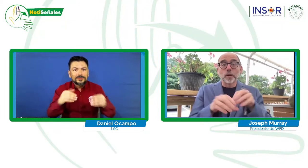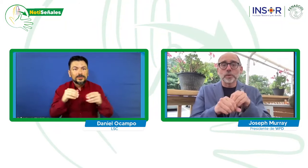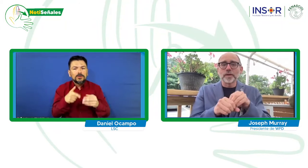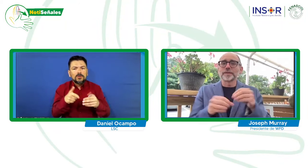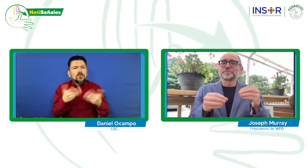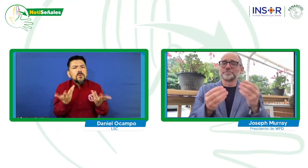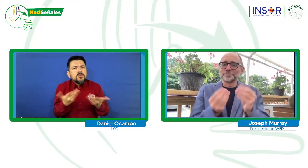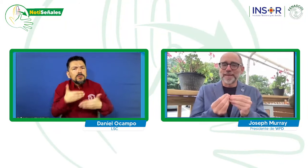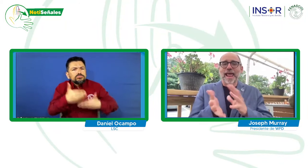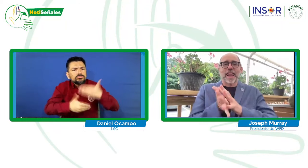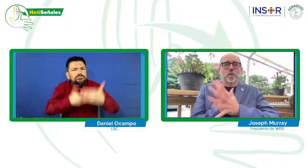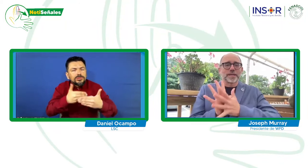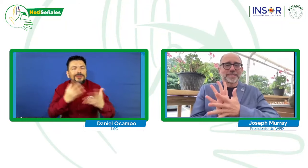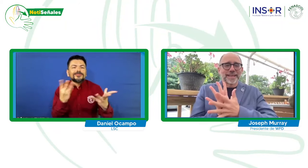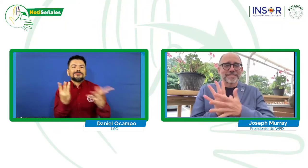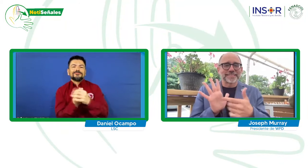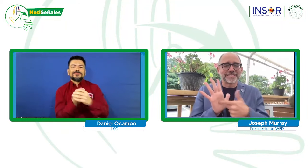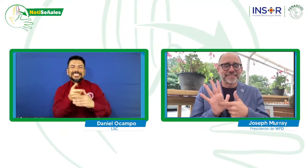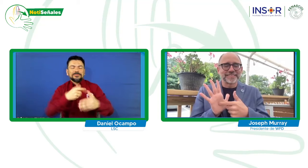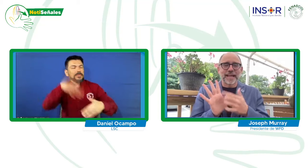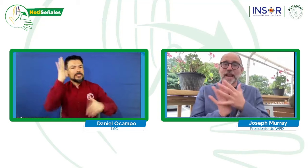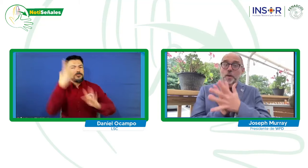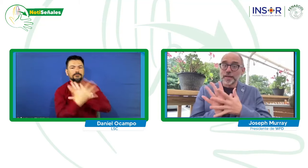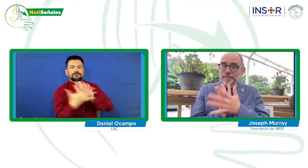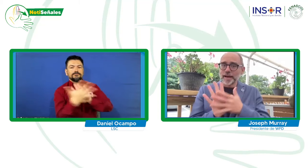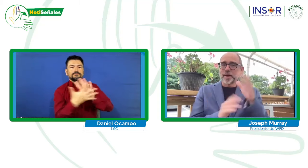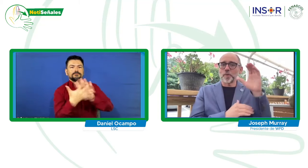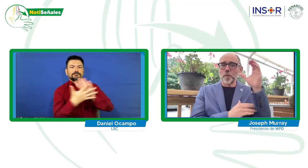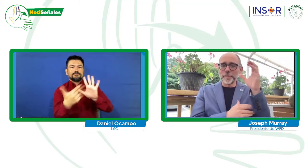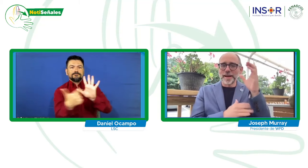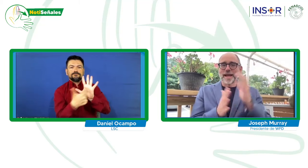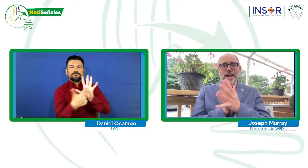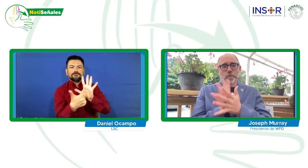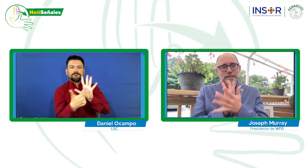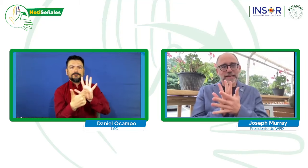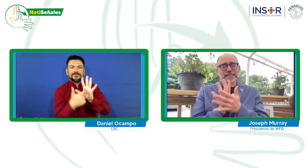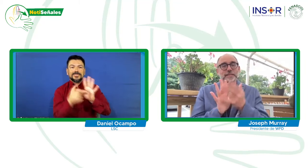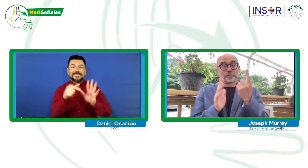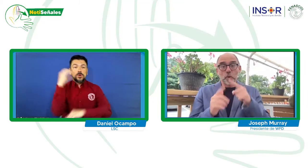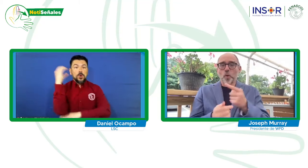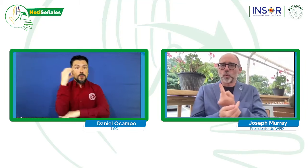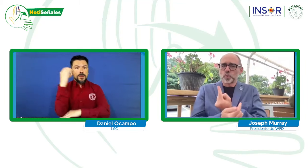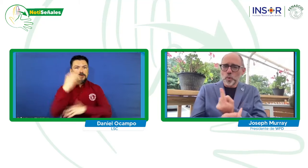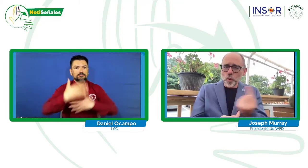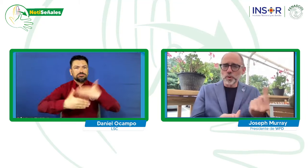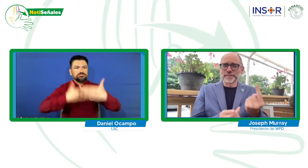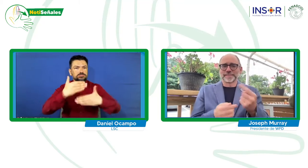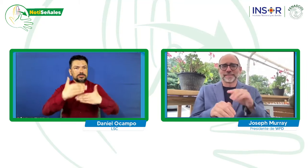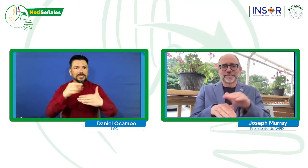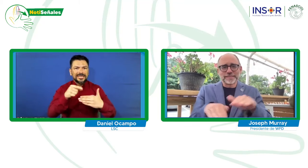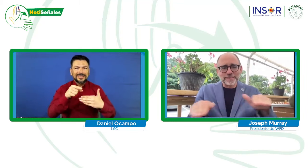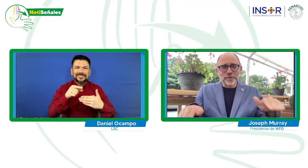en que se pueda tener esa buena educación para la niñez y la juventud sorda y que esta